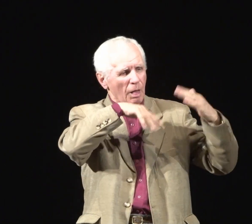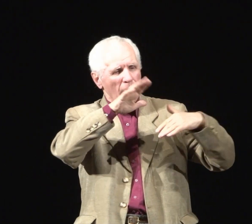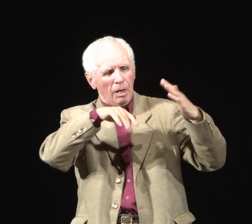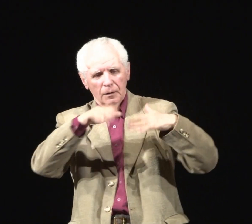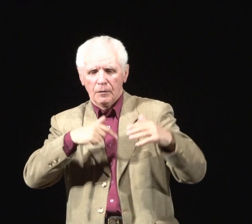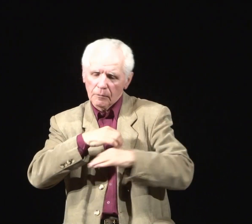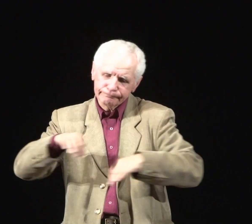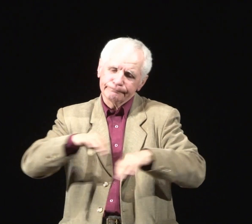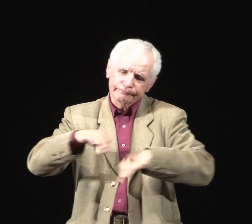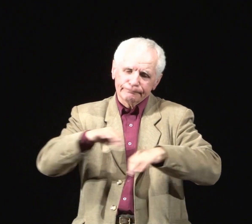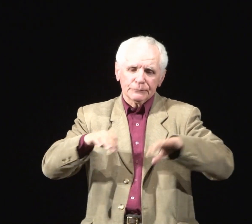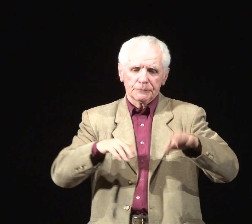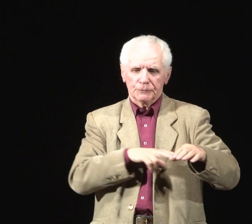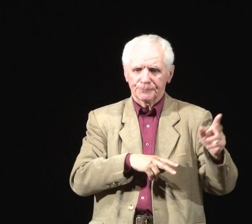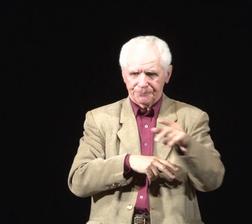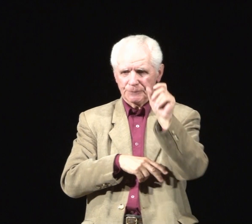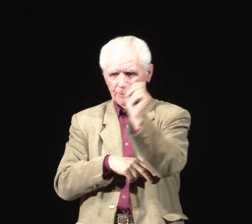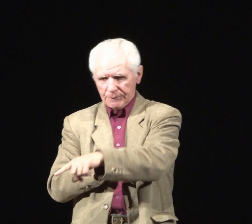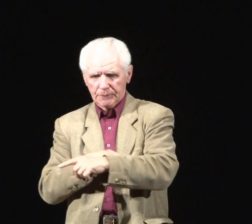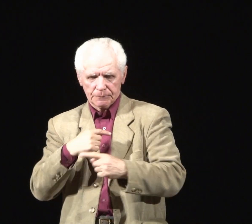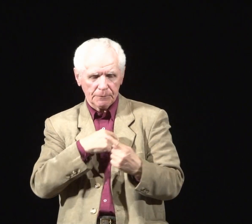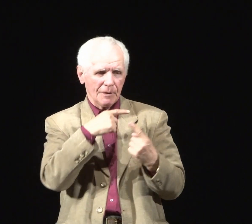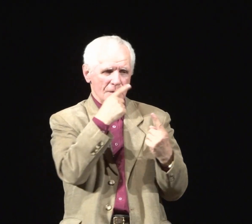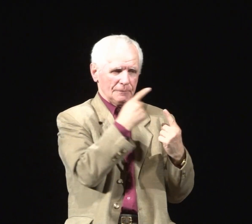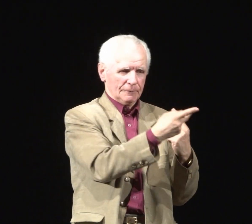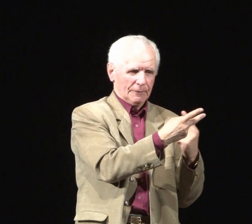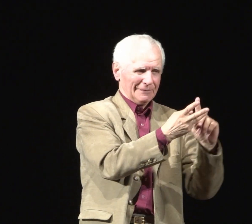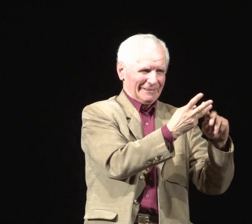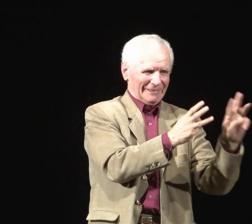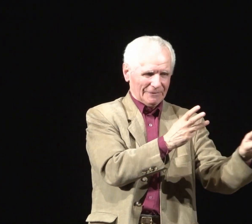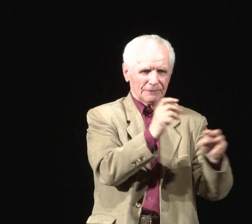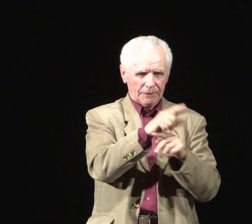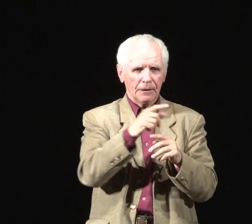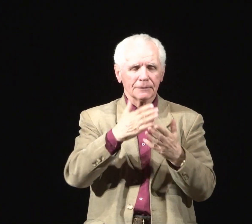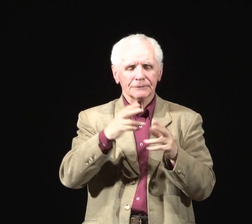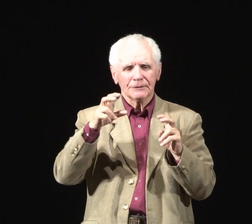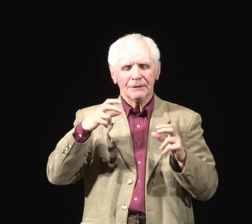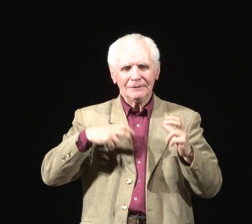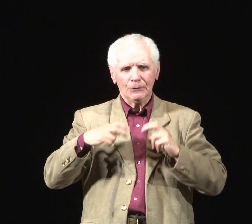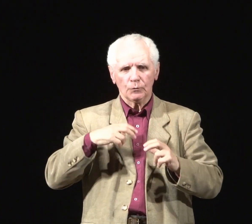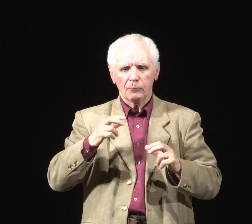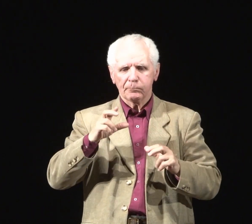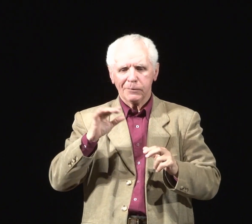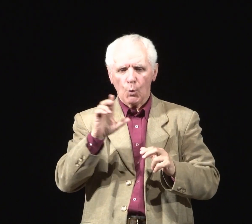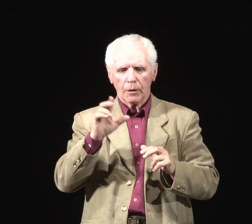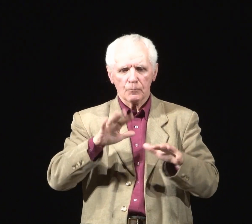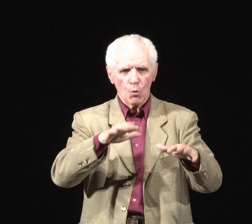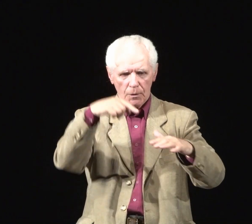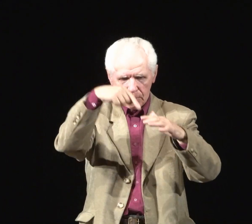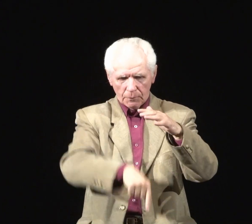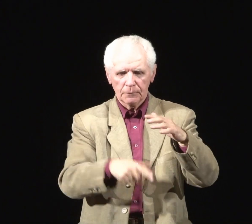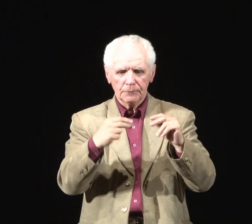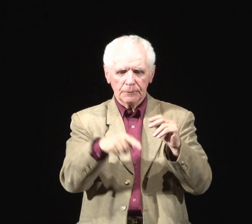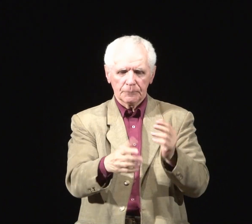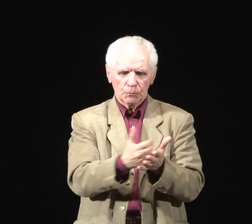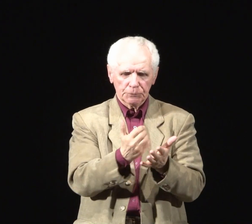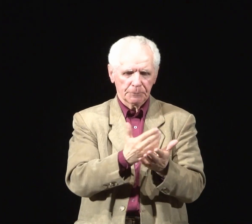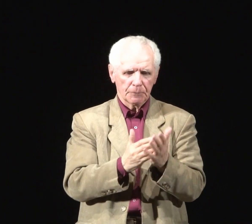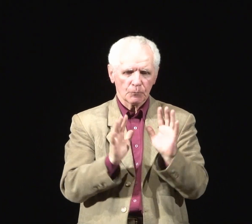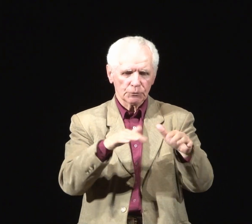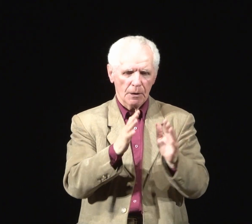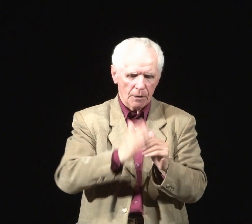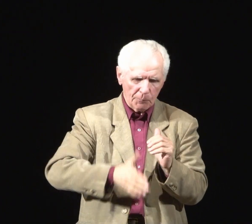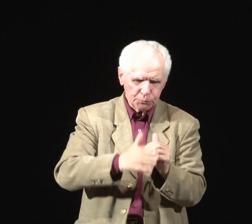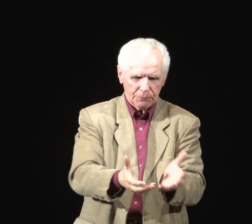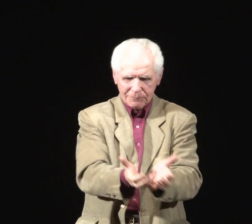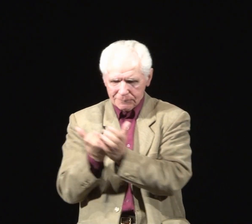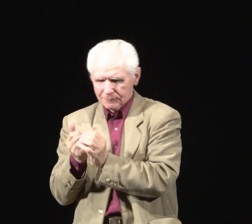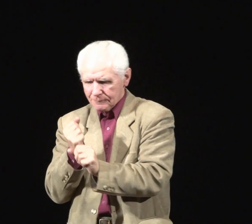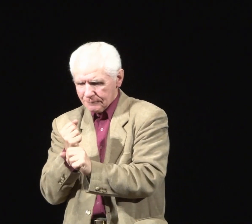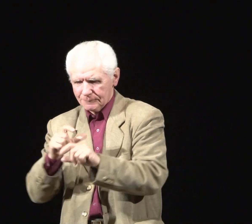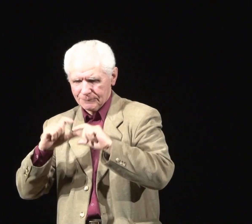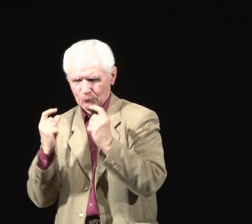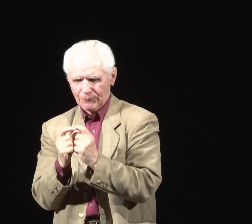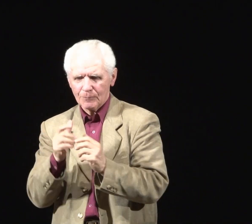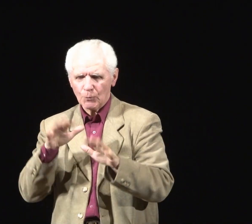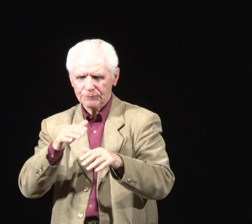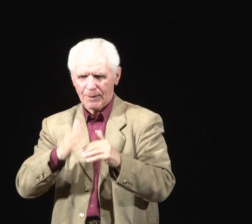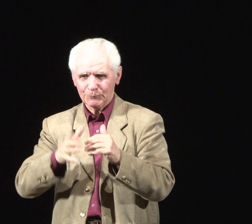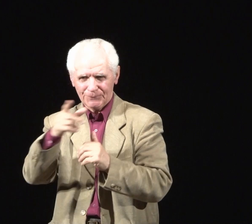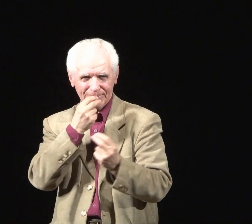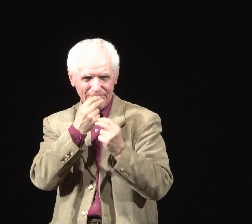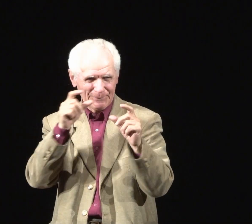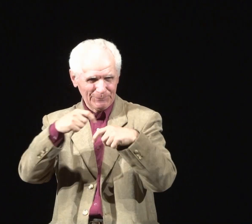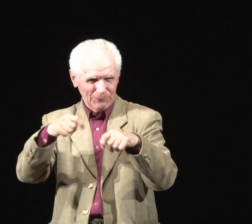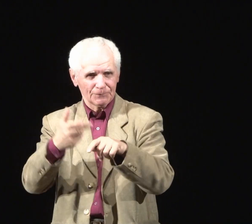И директор поручил мне и 2 слышащих коллегам разработать проект здания Института биологии моря, где будут делать в т.ч. консервы с морской капустой